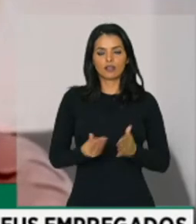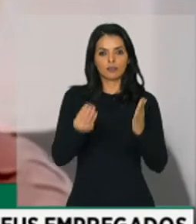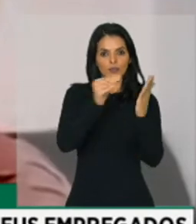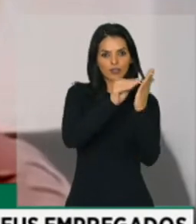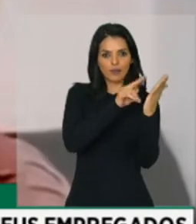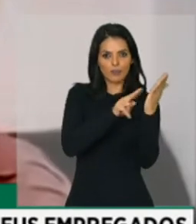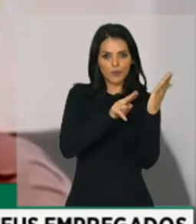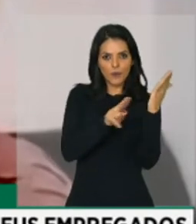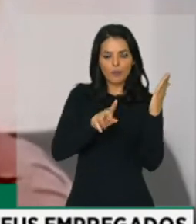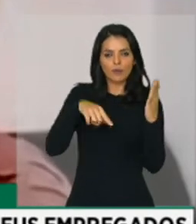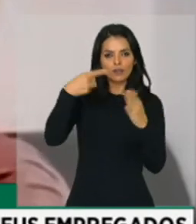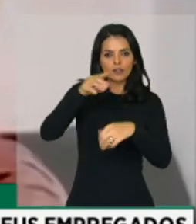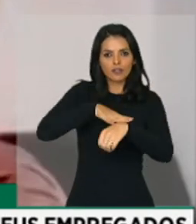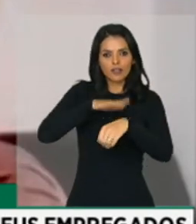DURANTE A VOTAÇÃO,